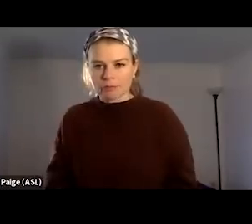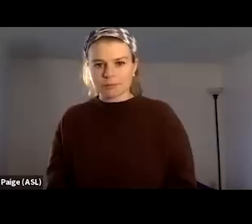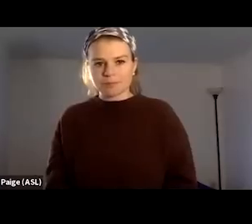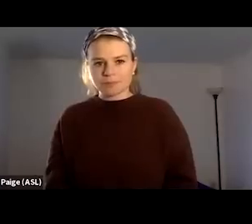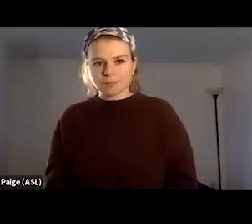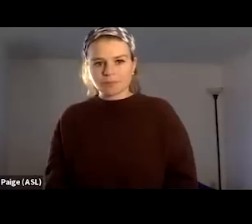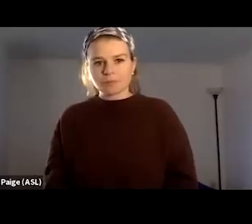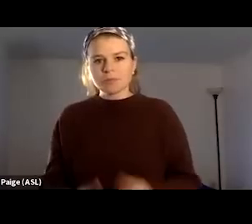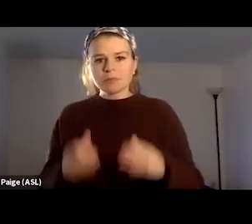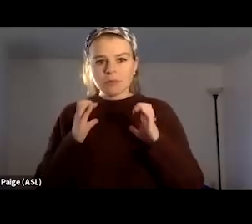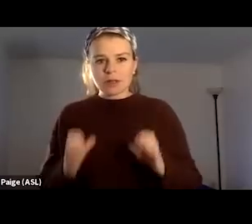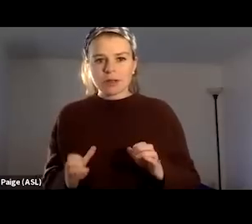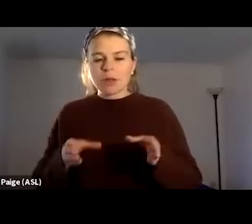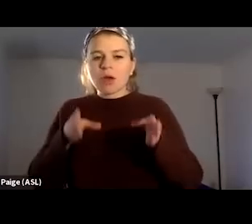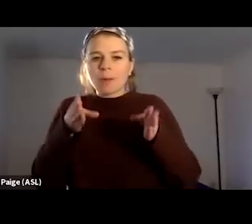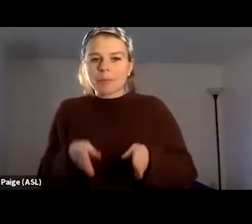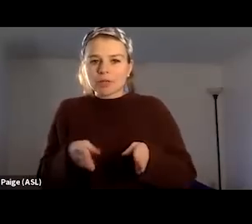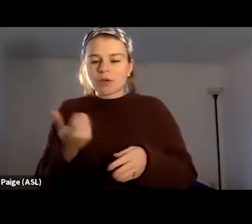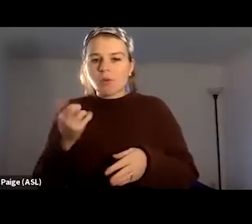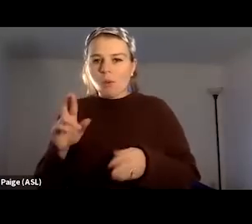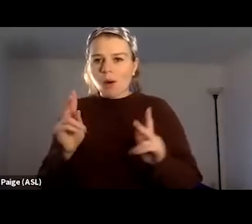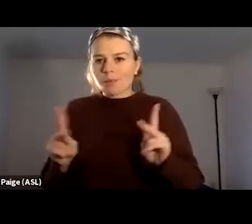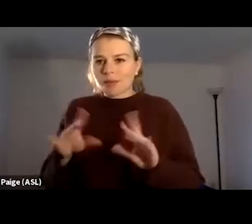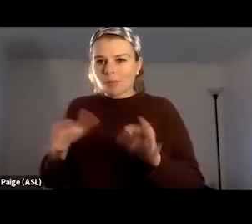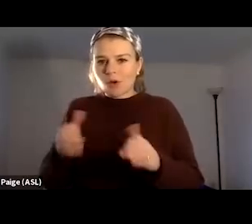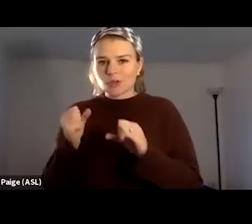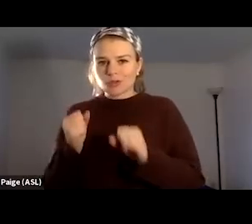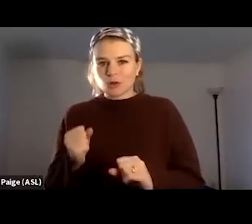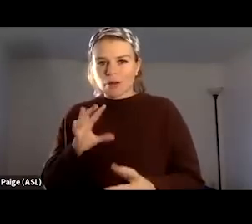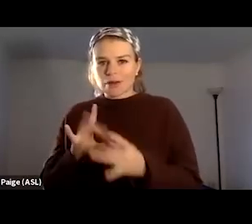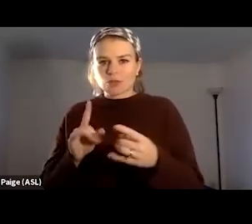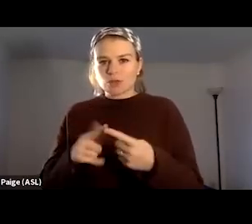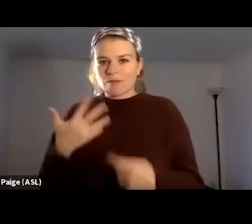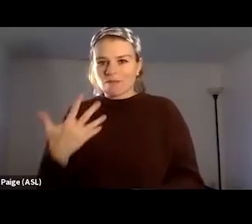la ciudadanía como la fuerte conexión de una persona o personas con las cinco R, por sus iniciales en inglés: